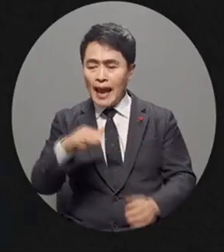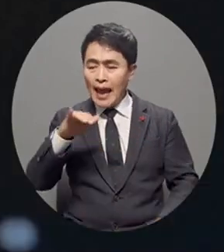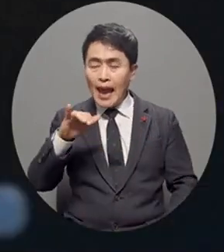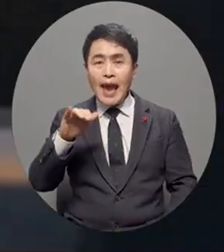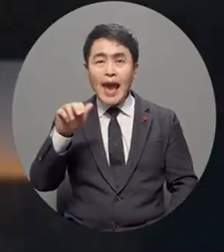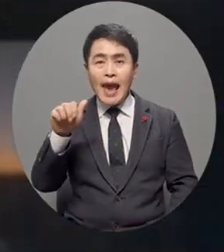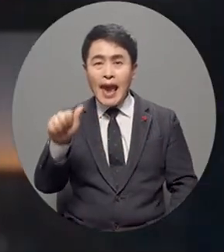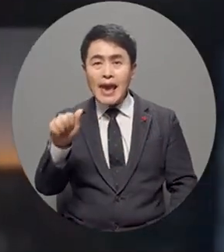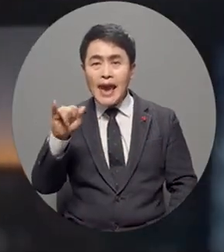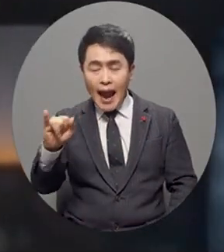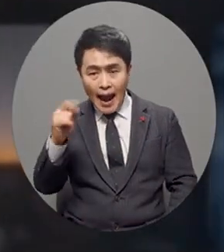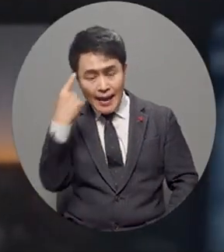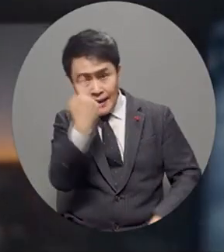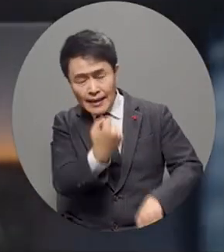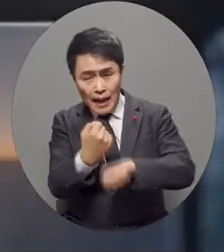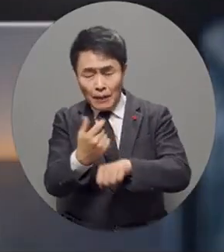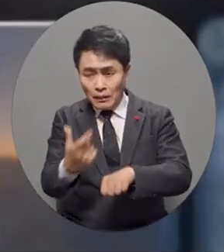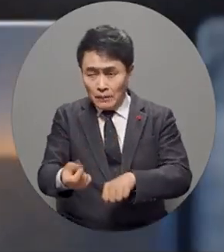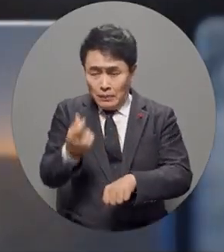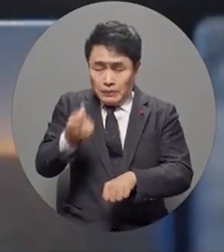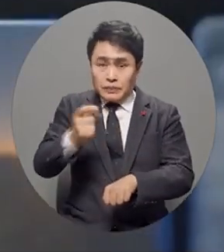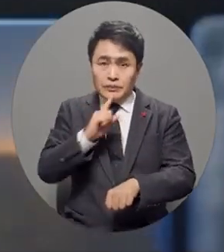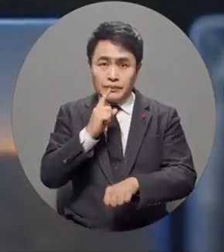인터넷을 뛰어넘는 혁명으로 평가받았고 중국 기업들도 AI 개발을 서두르고 있습니다. MBC 뉴스 윤성철입니다.